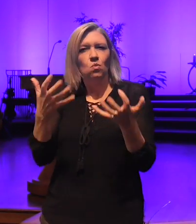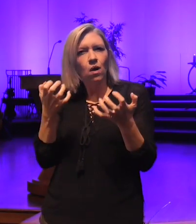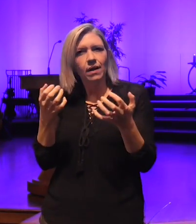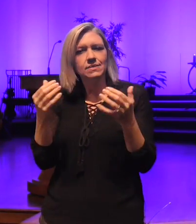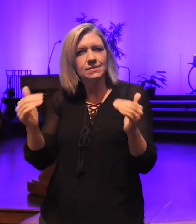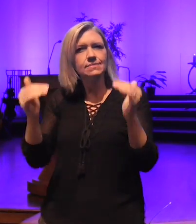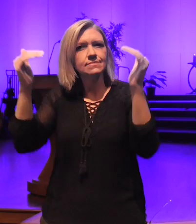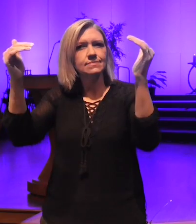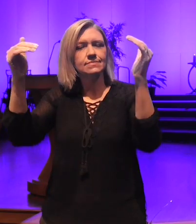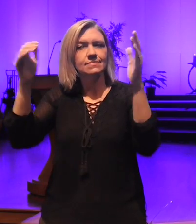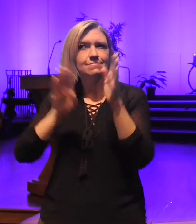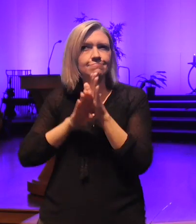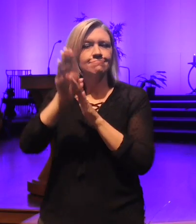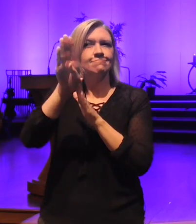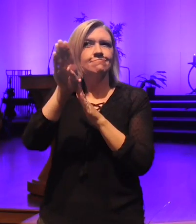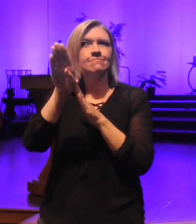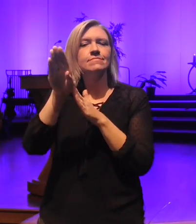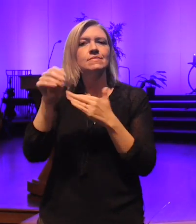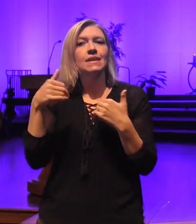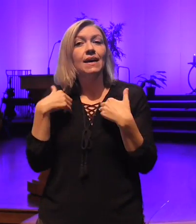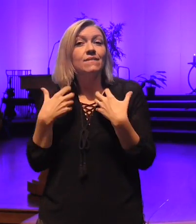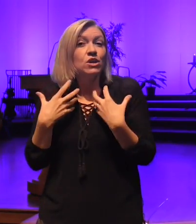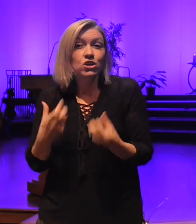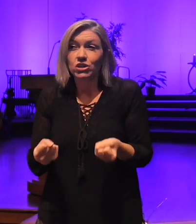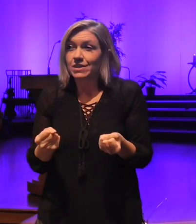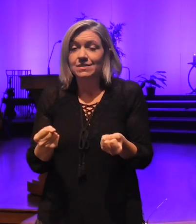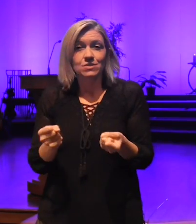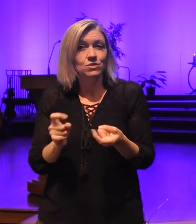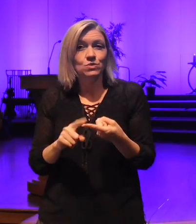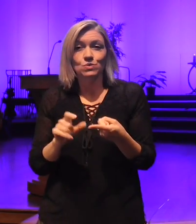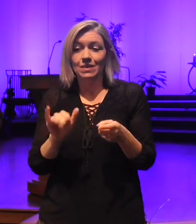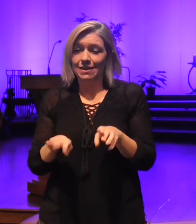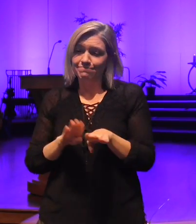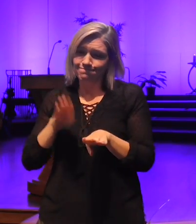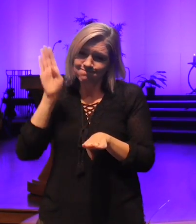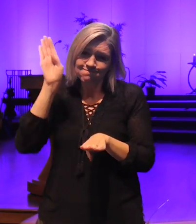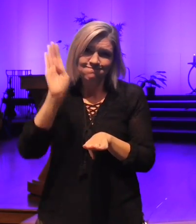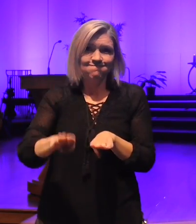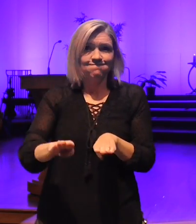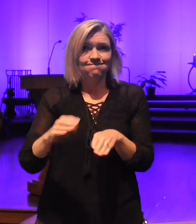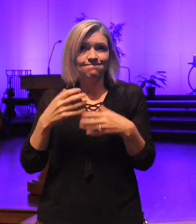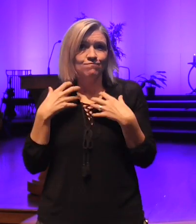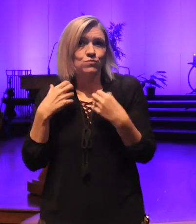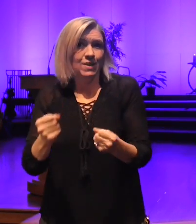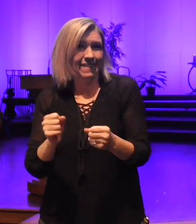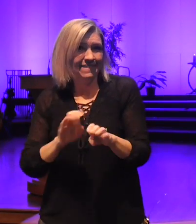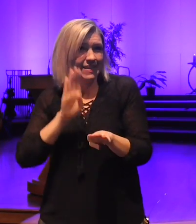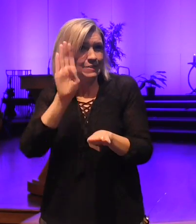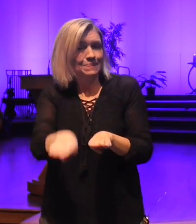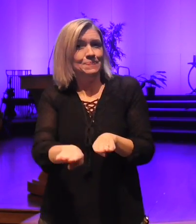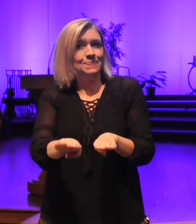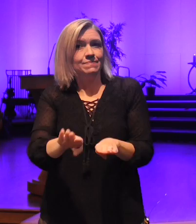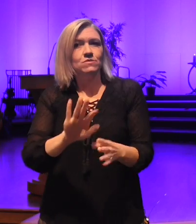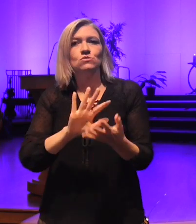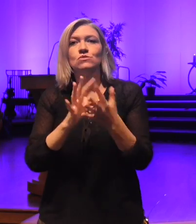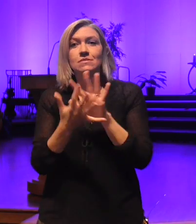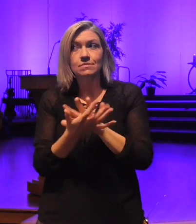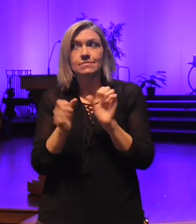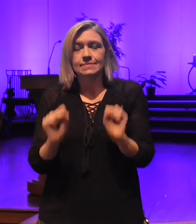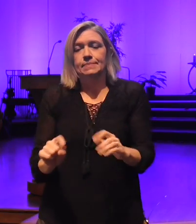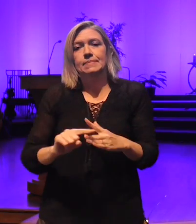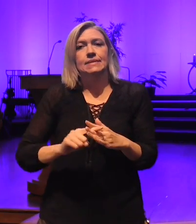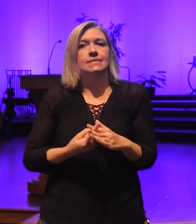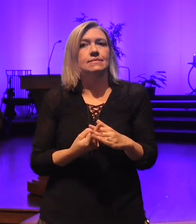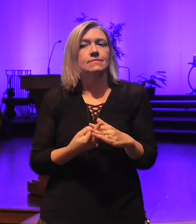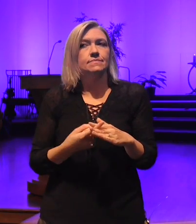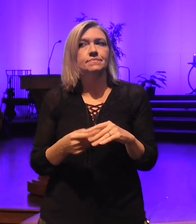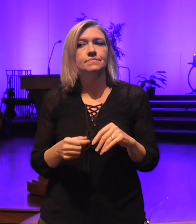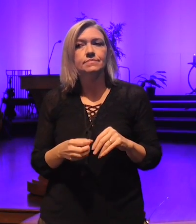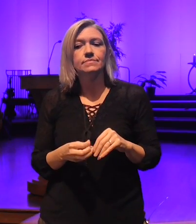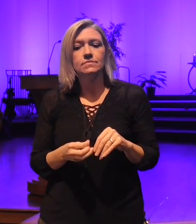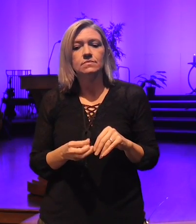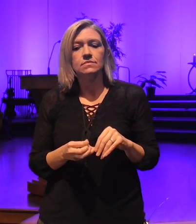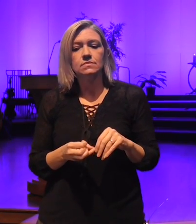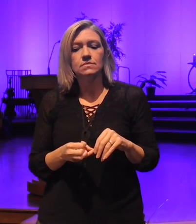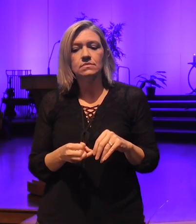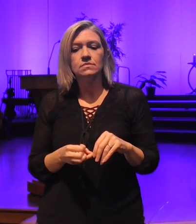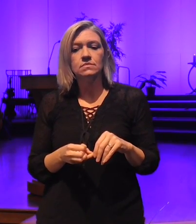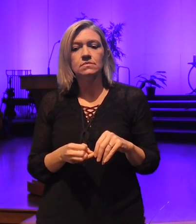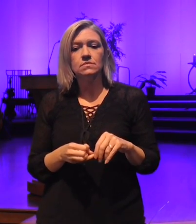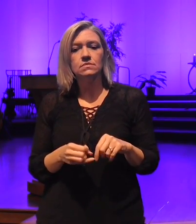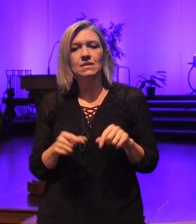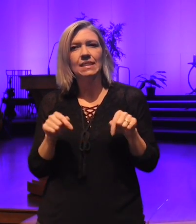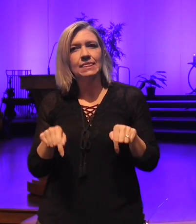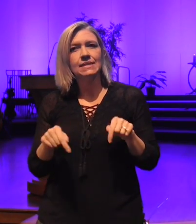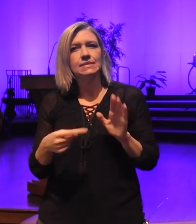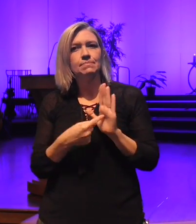el coraje de dar ese paso radical hacia adelante la transformación puede comenzar ahora esta metáfora habla